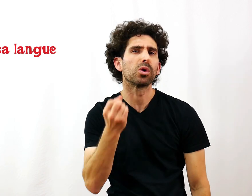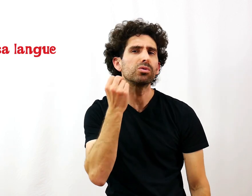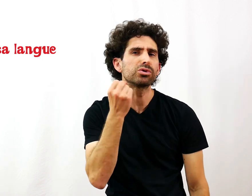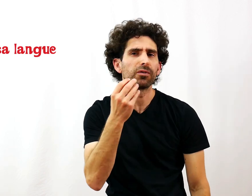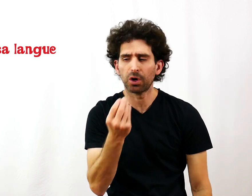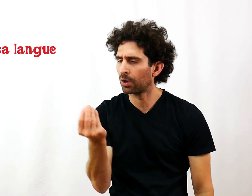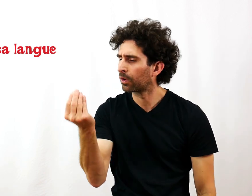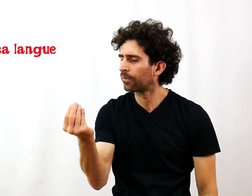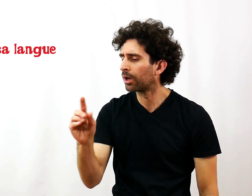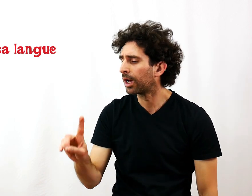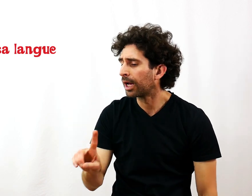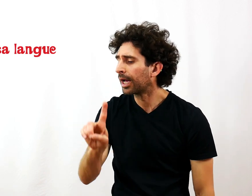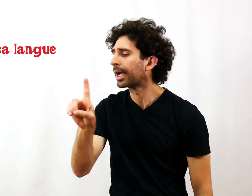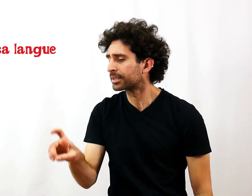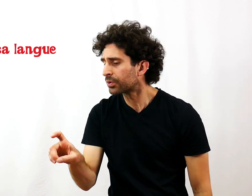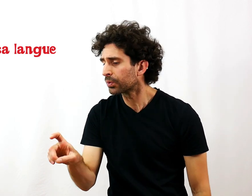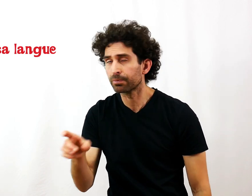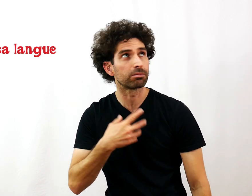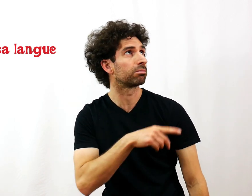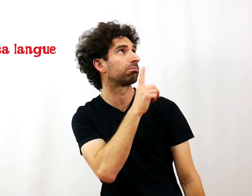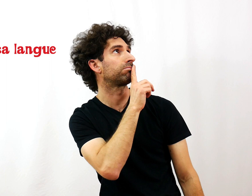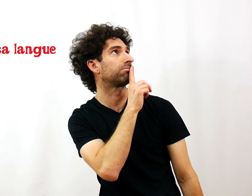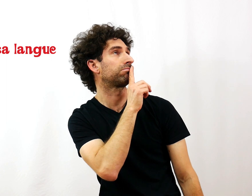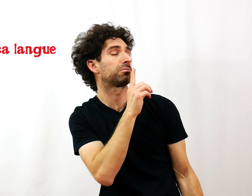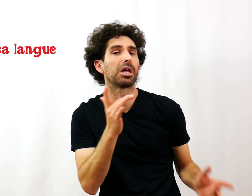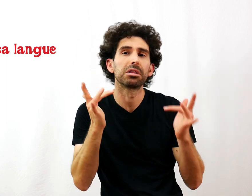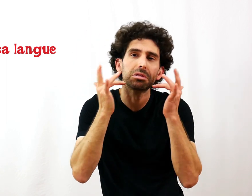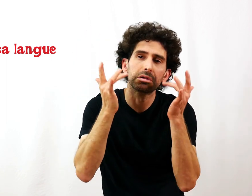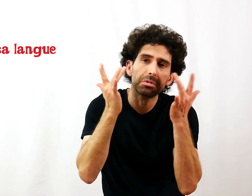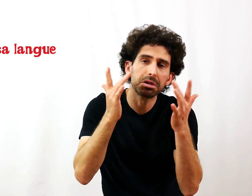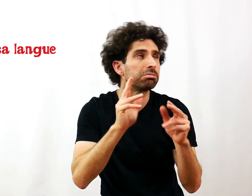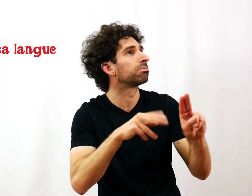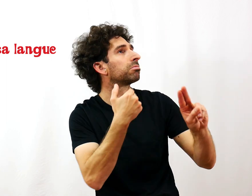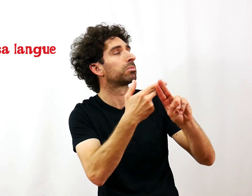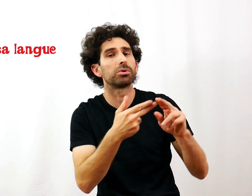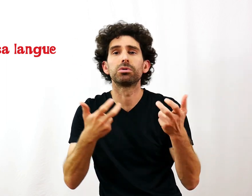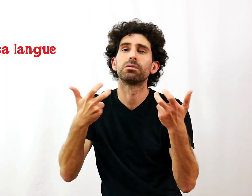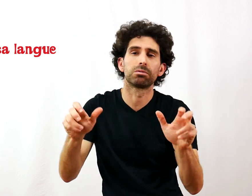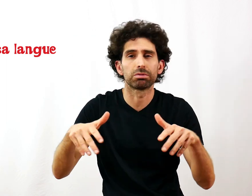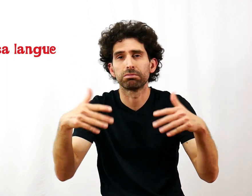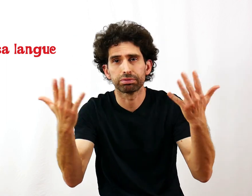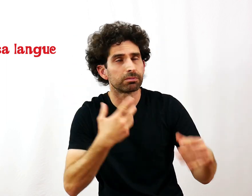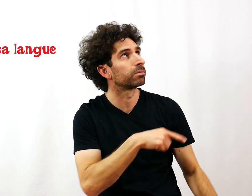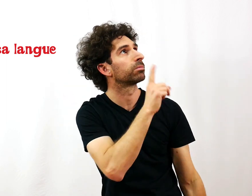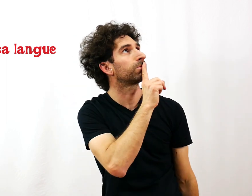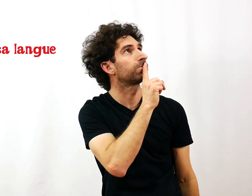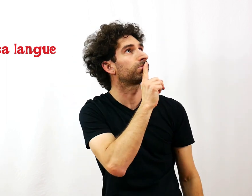Souvent, quand on pose une question à un enfant, il se tait par timidité, refus de répondre ou autre.